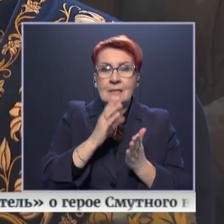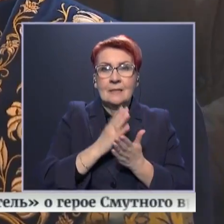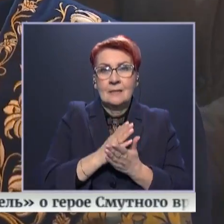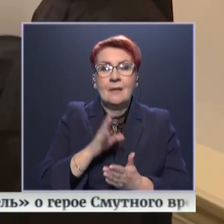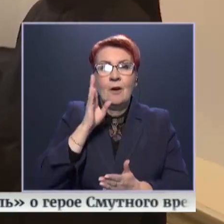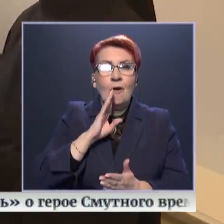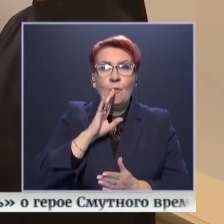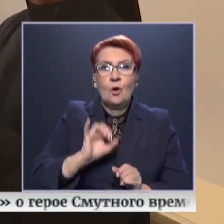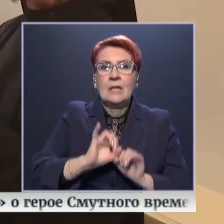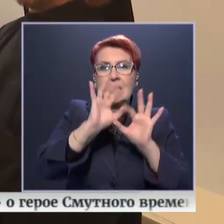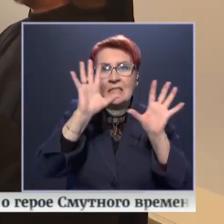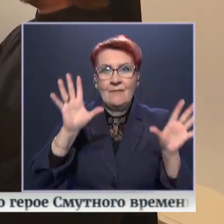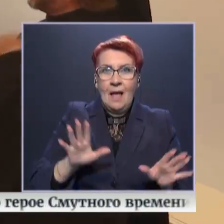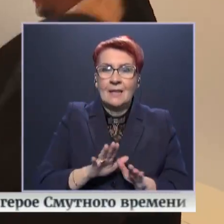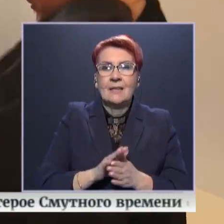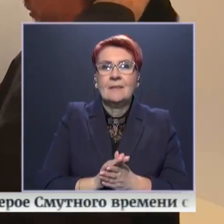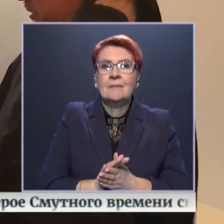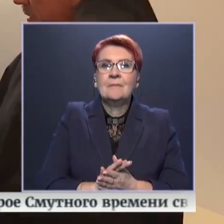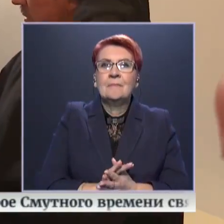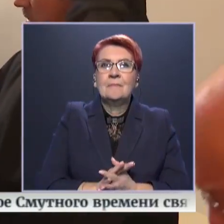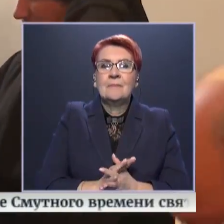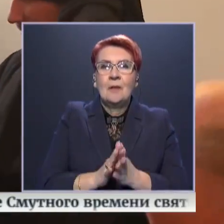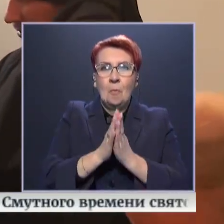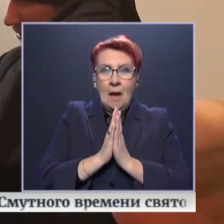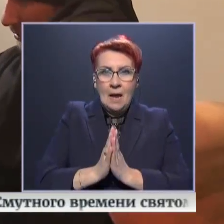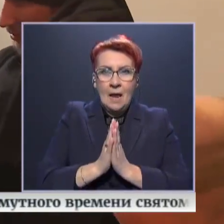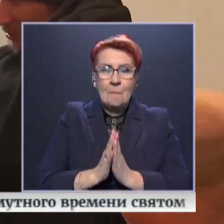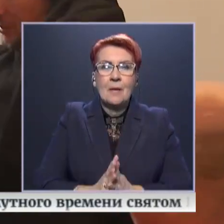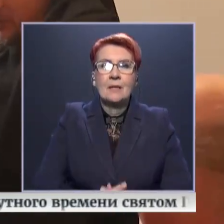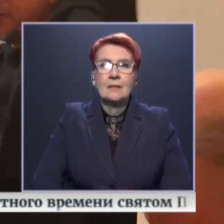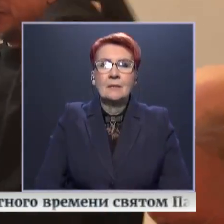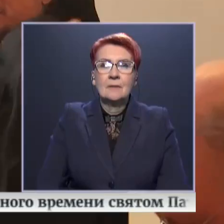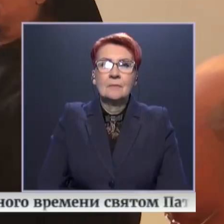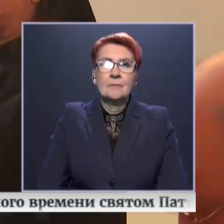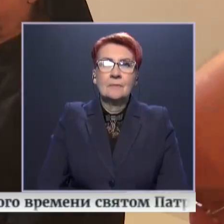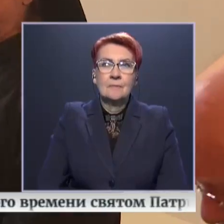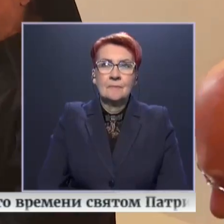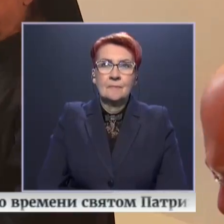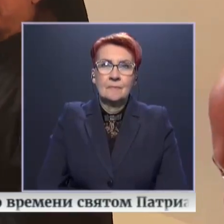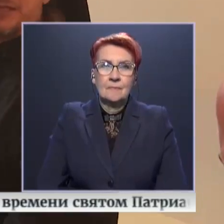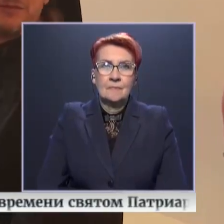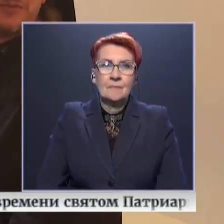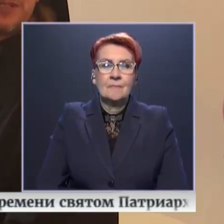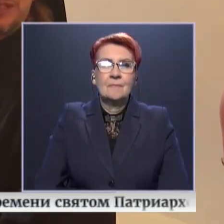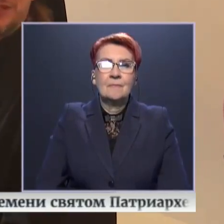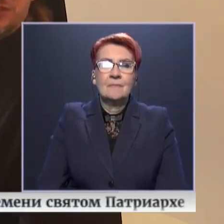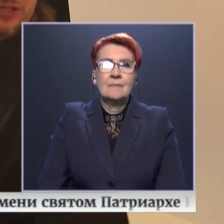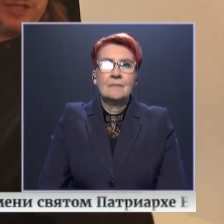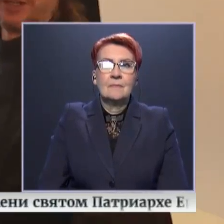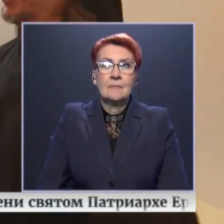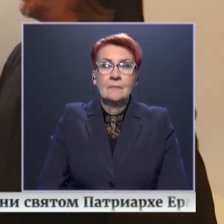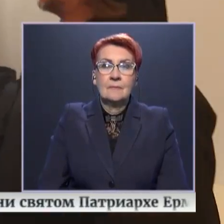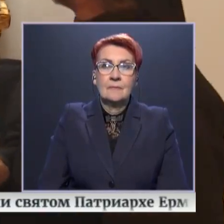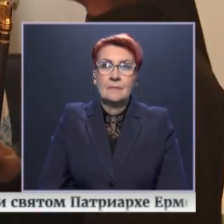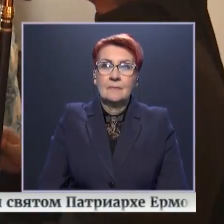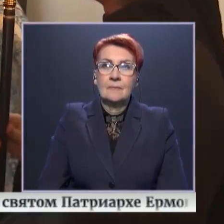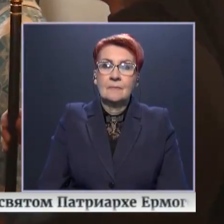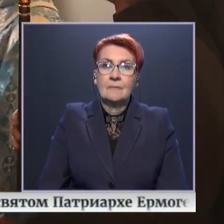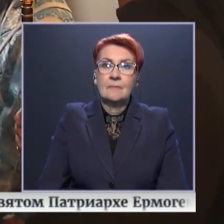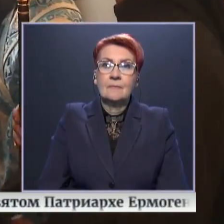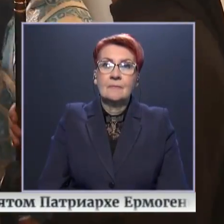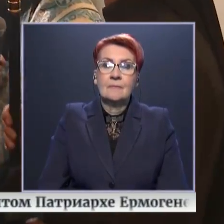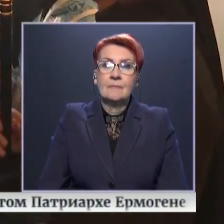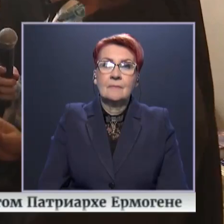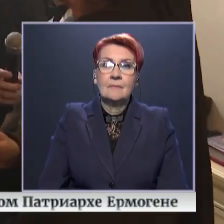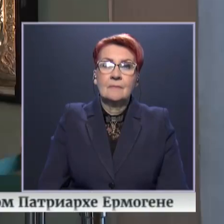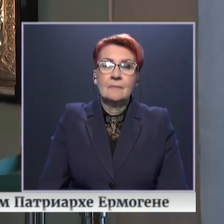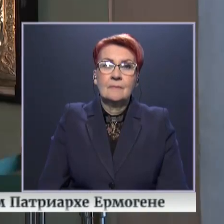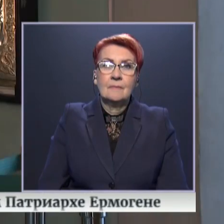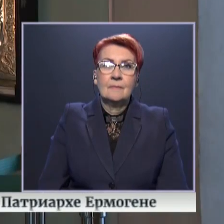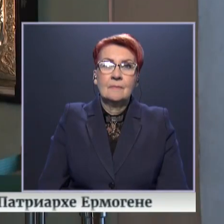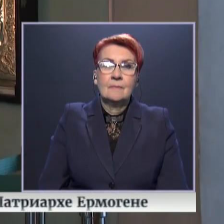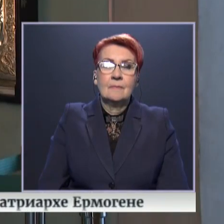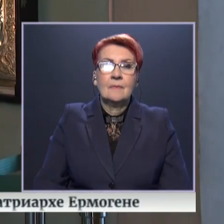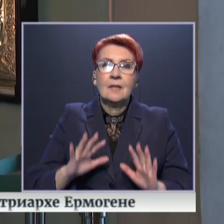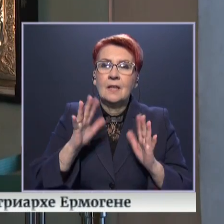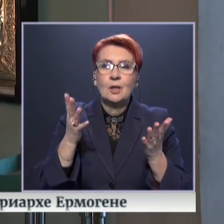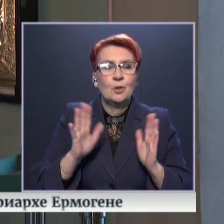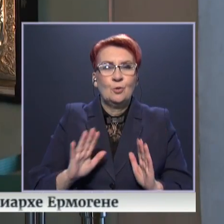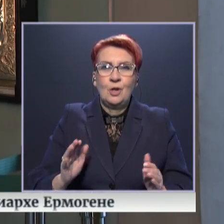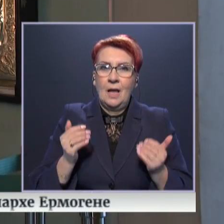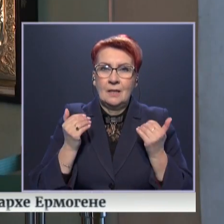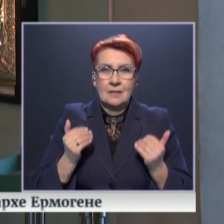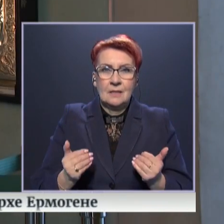молебен [музыка] не случайно Сегодня мы празднуем также